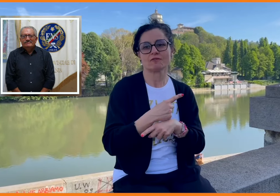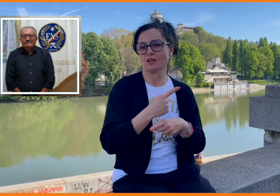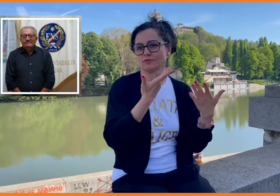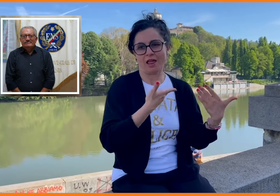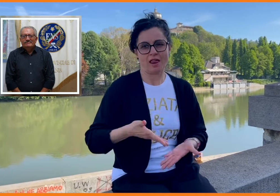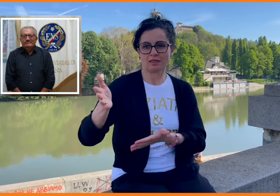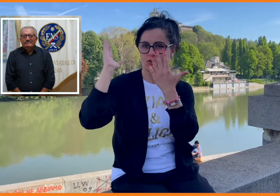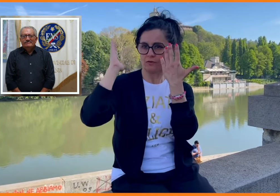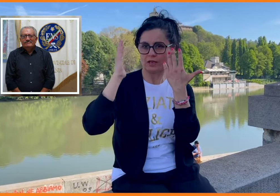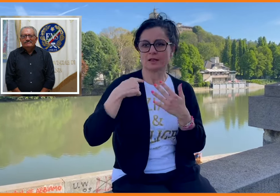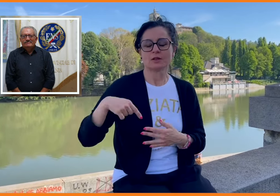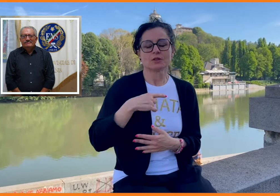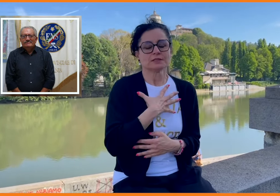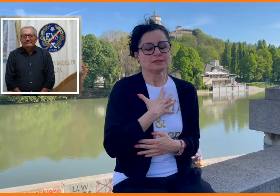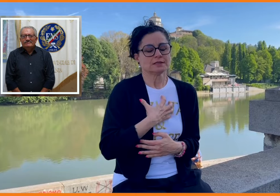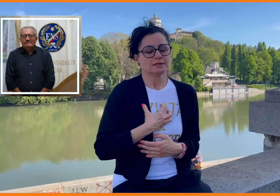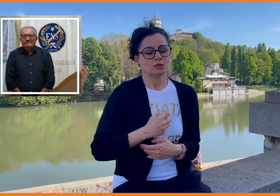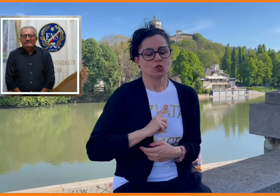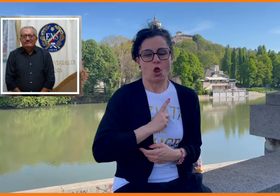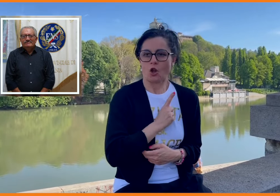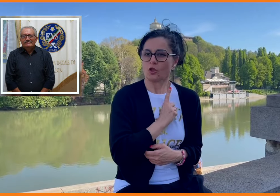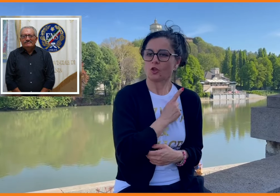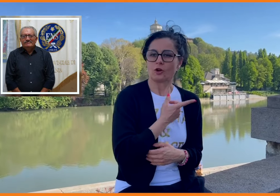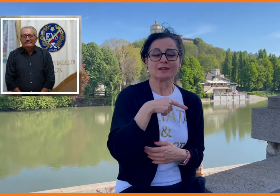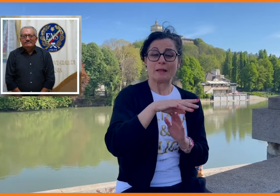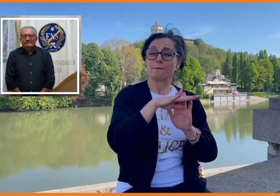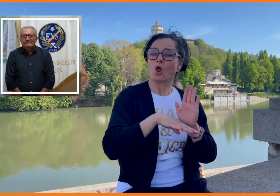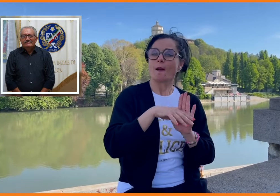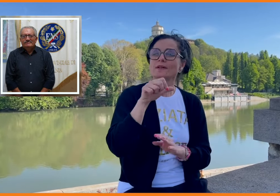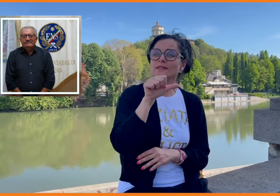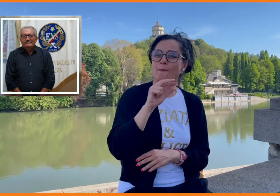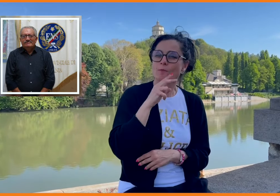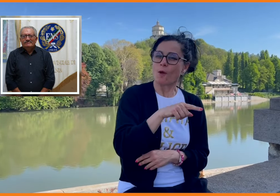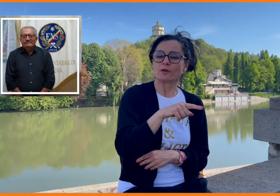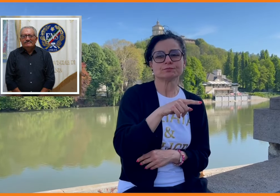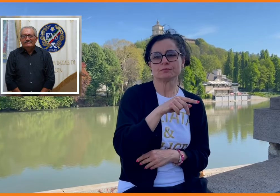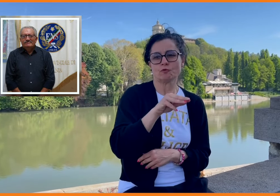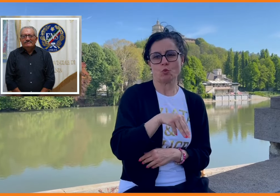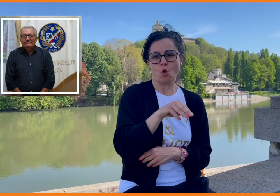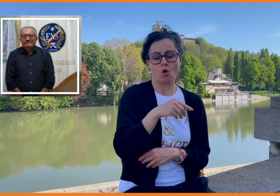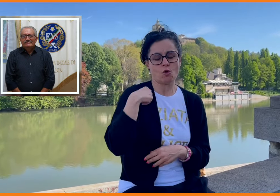Purtroppo il Cav. Manciagli è venuto a mancare lasciando in tutti noi un profondo dolore, pertanto al momento resta ancora da definire quale iniziativa inserire nella